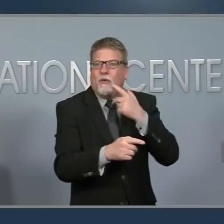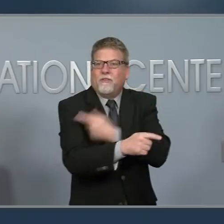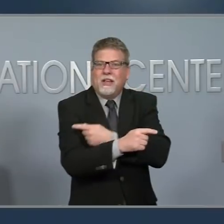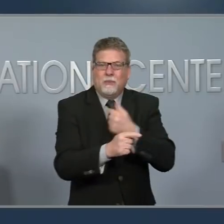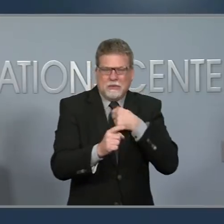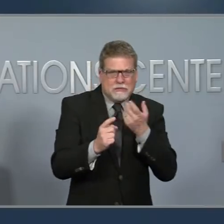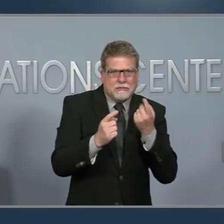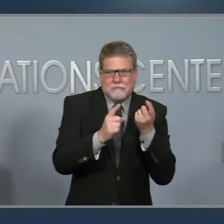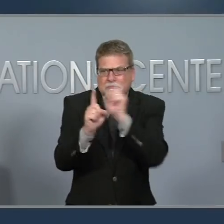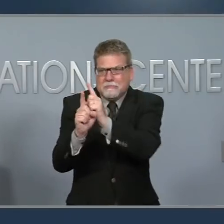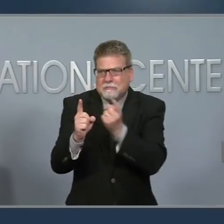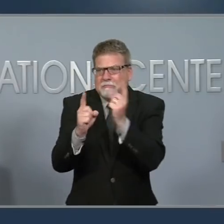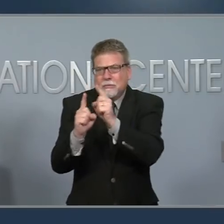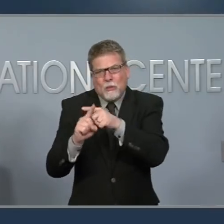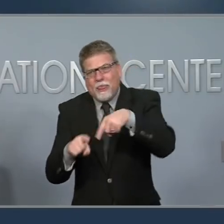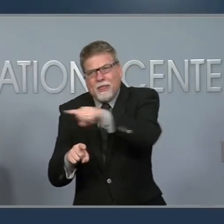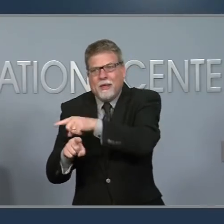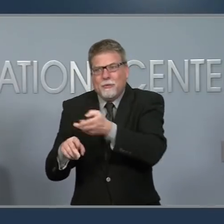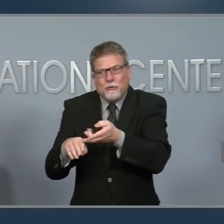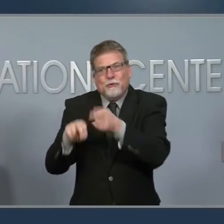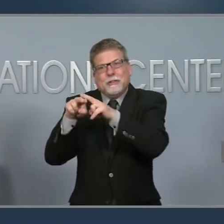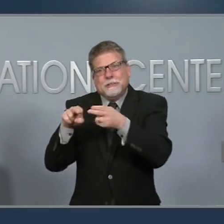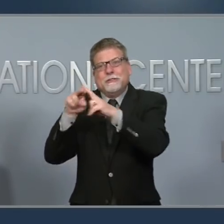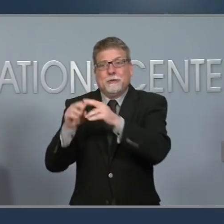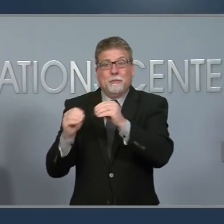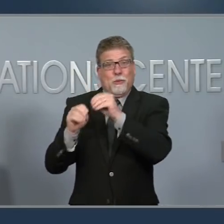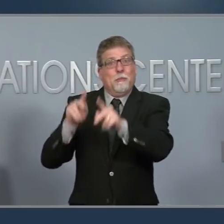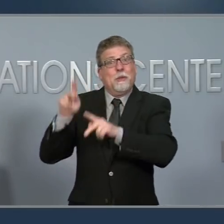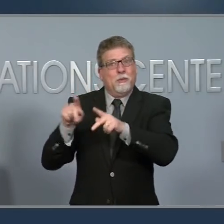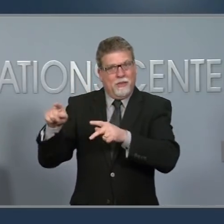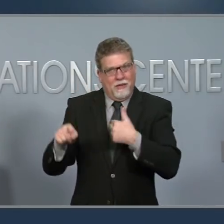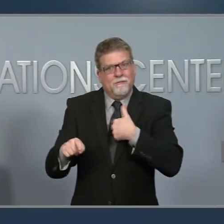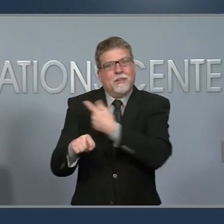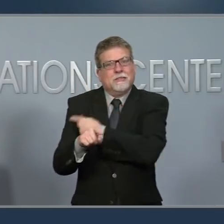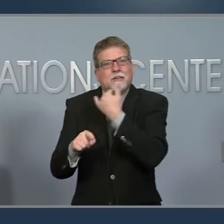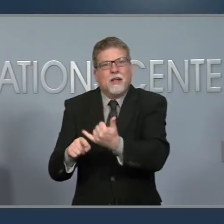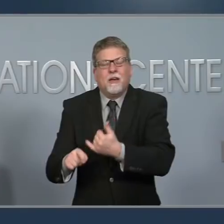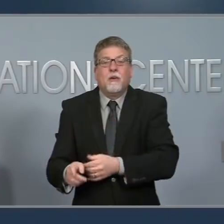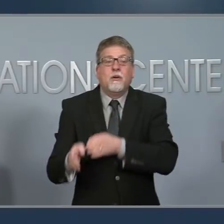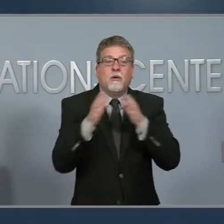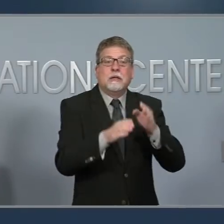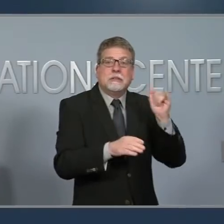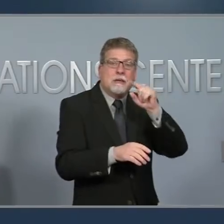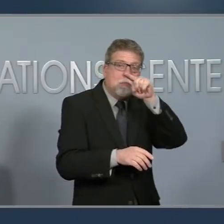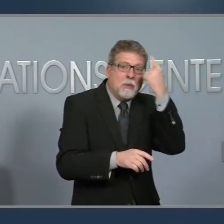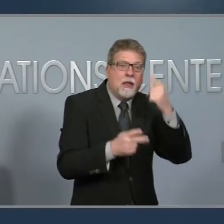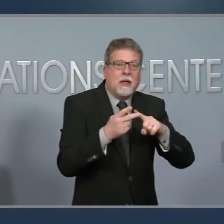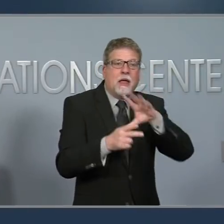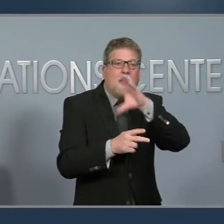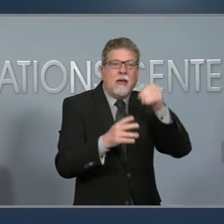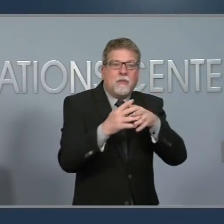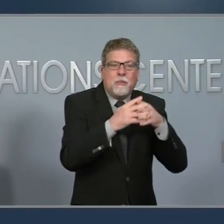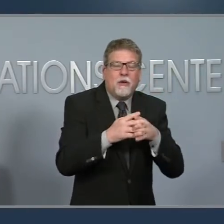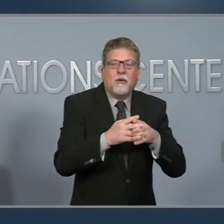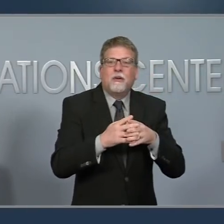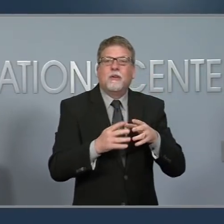en Carolina del Norte más personas que se identifican como hispanas han recibido por